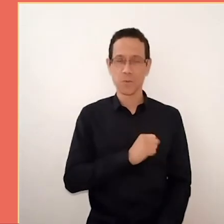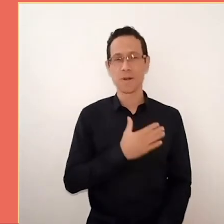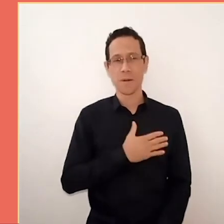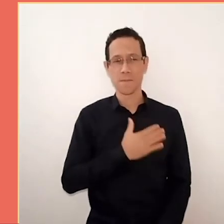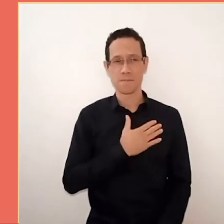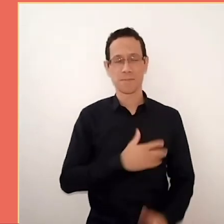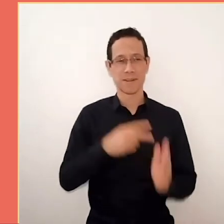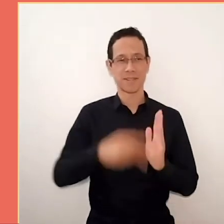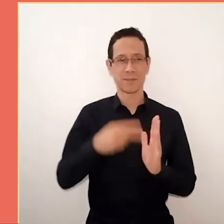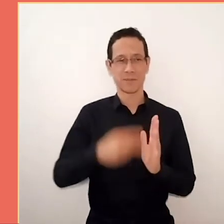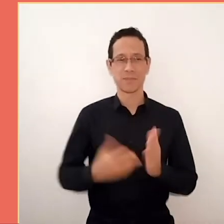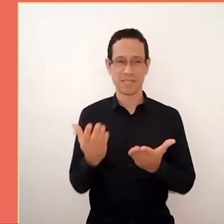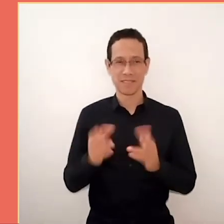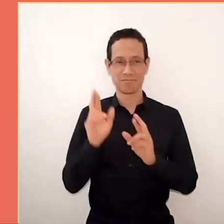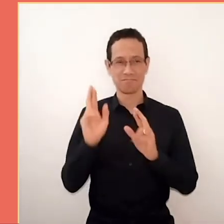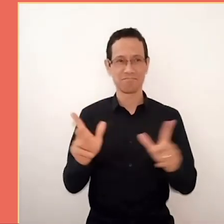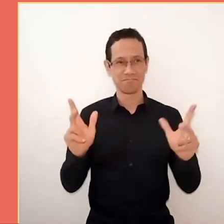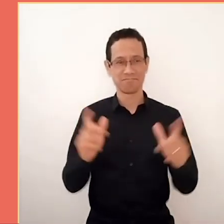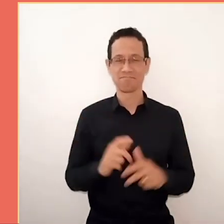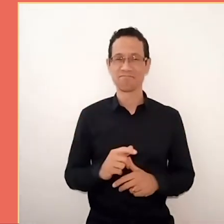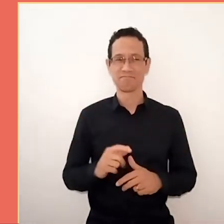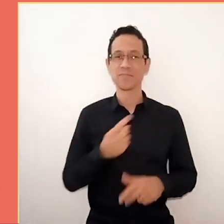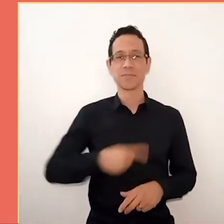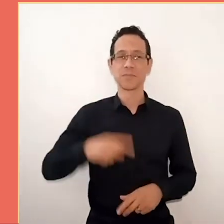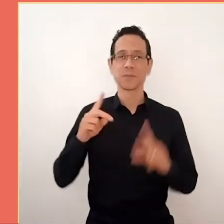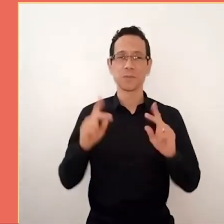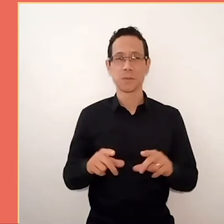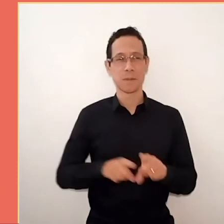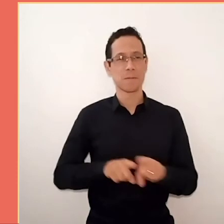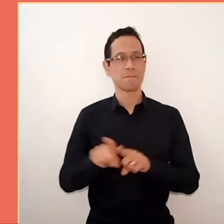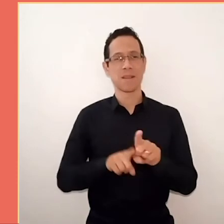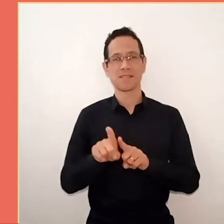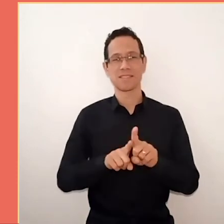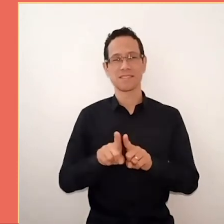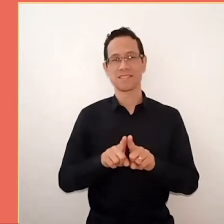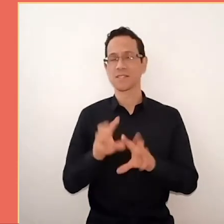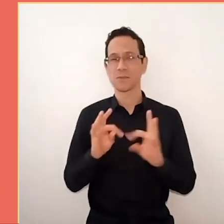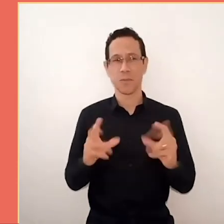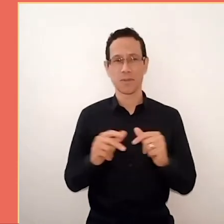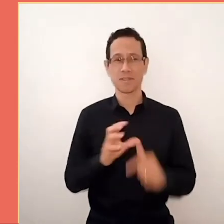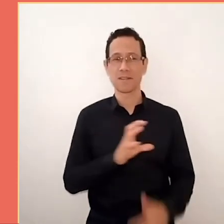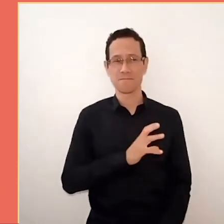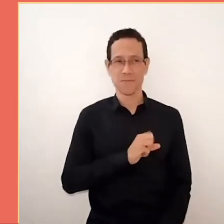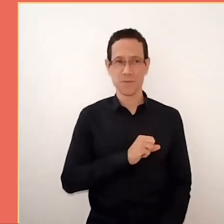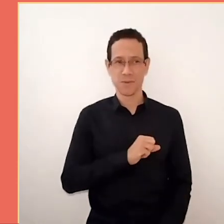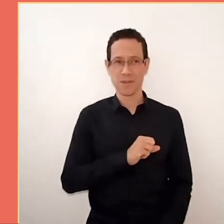É isso que nos faz irmãs à todas. A paixão pela literatura.